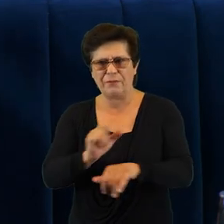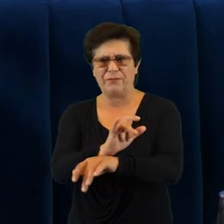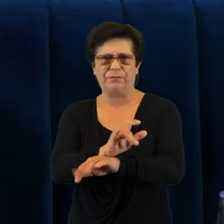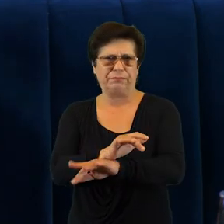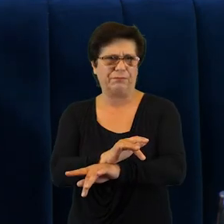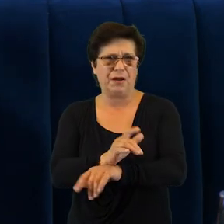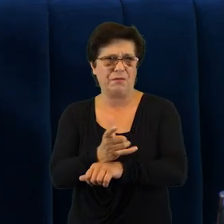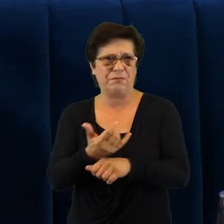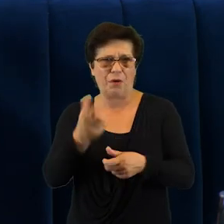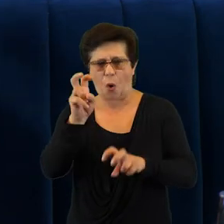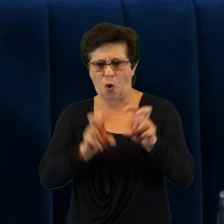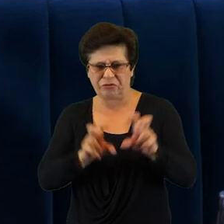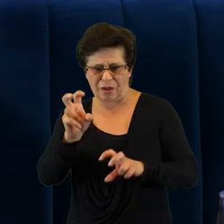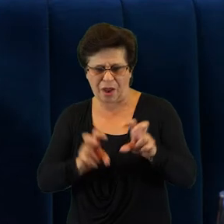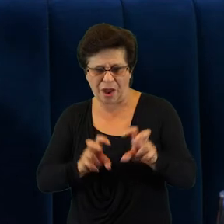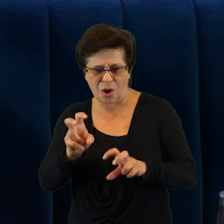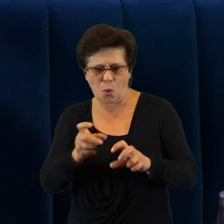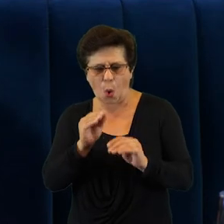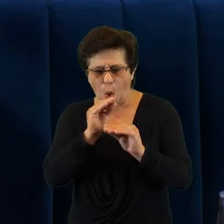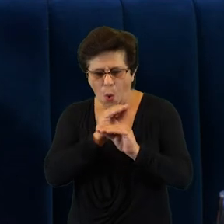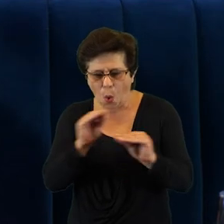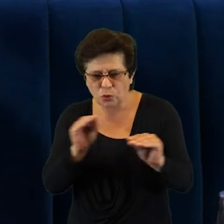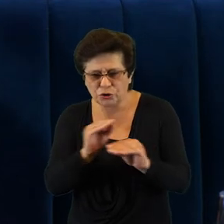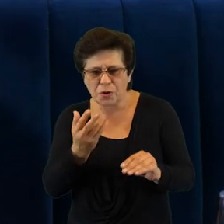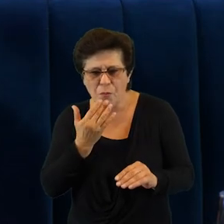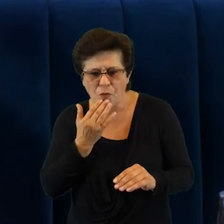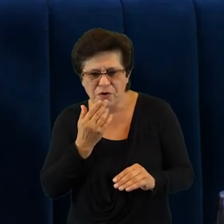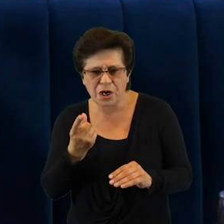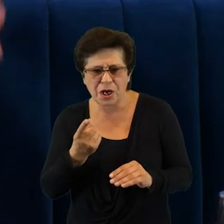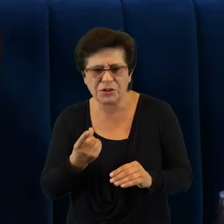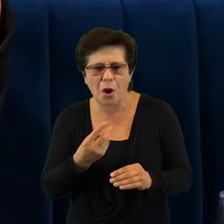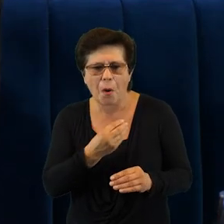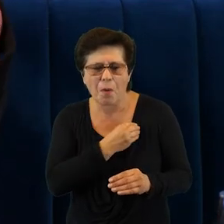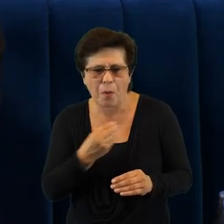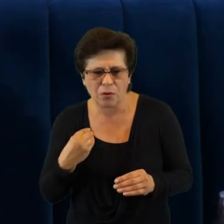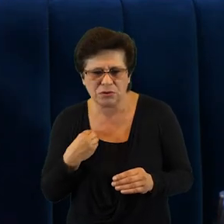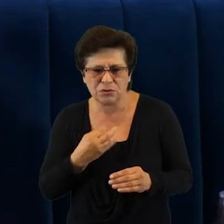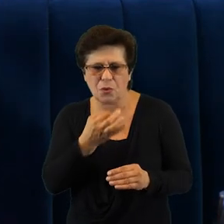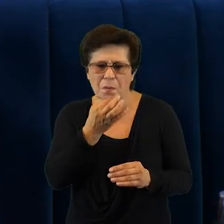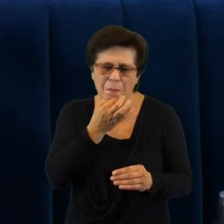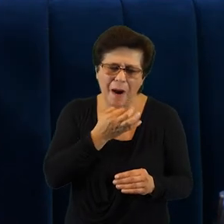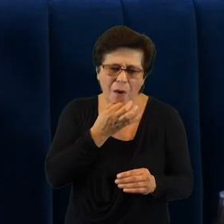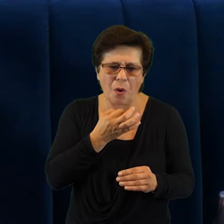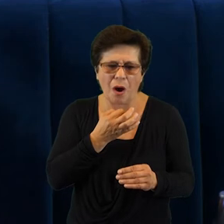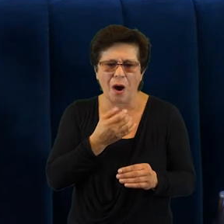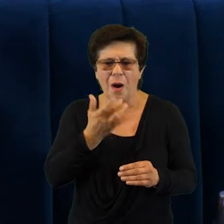w nocy przed pierwszym występem uczy Jarossego mówić po polsku. Bo on mówił zafascynowany Polską, ale bardzo dziwnie.